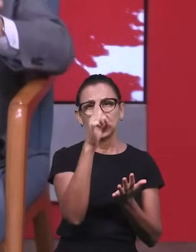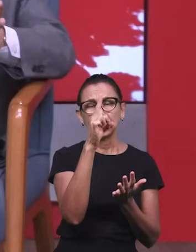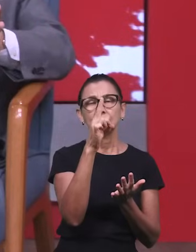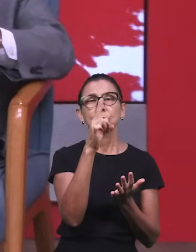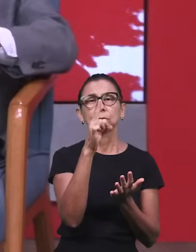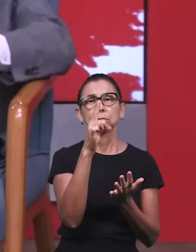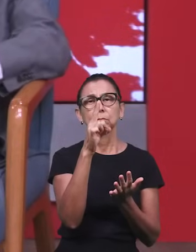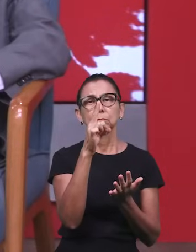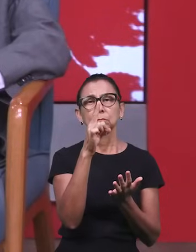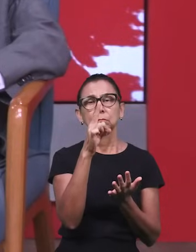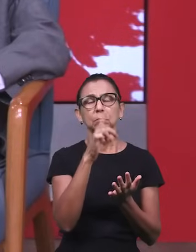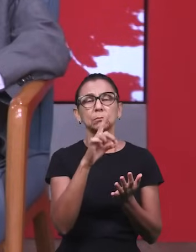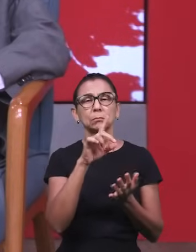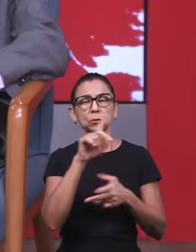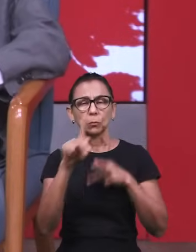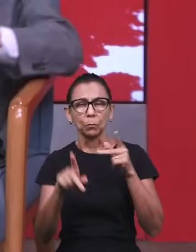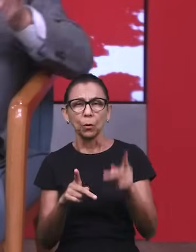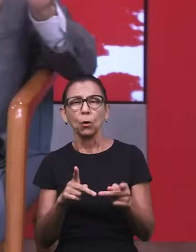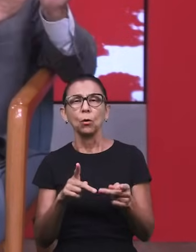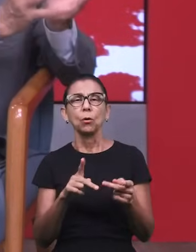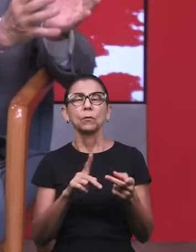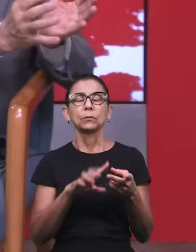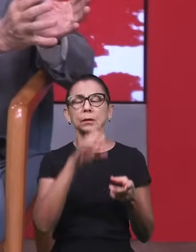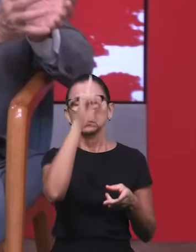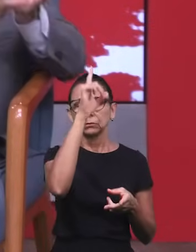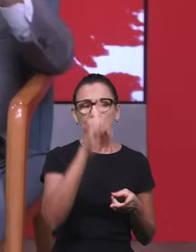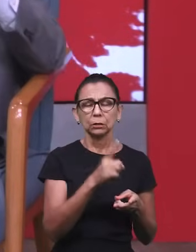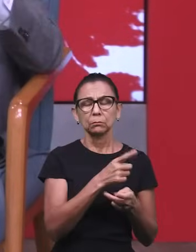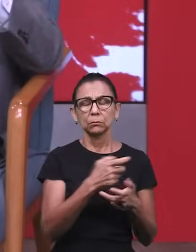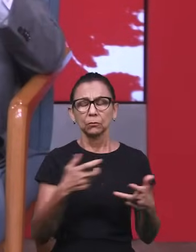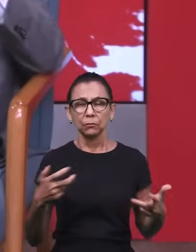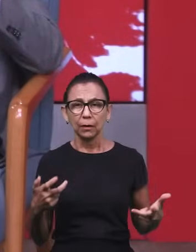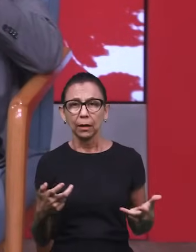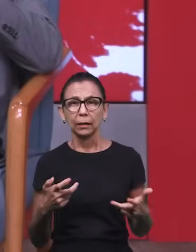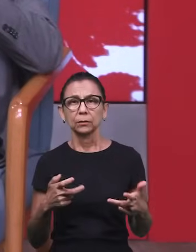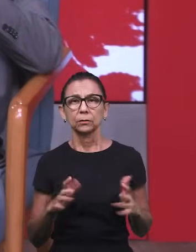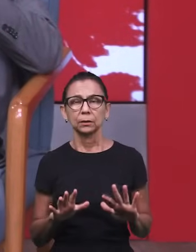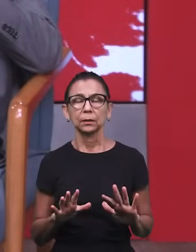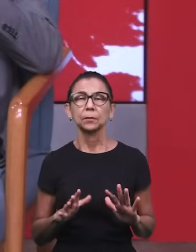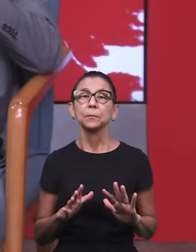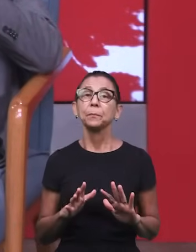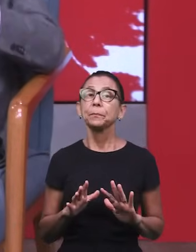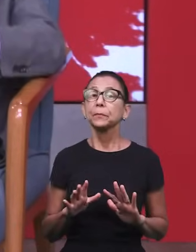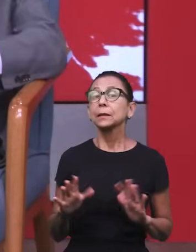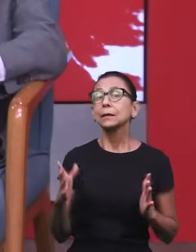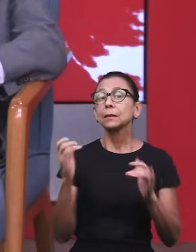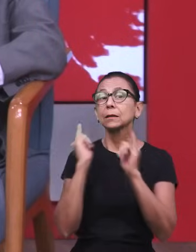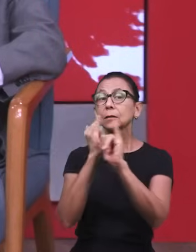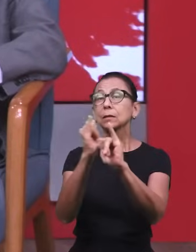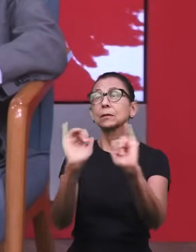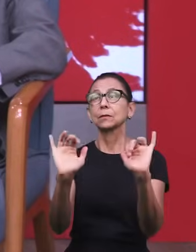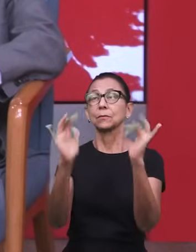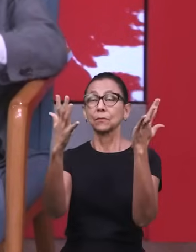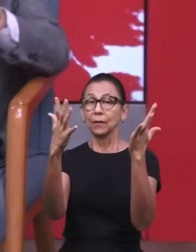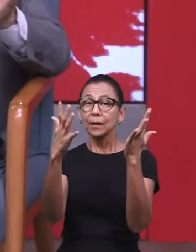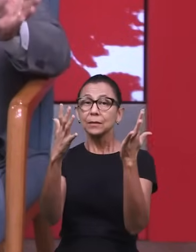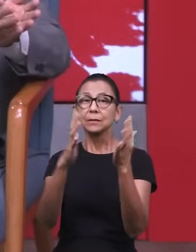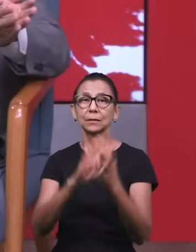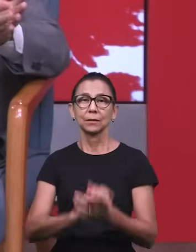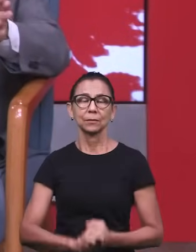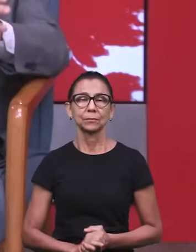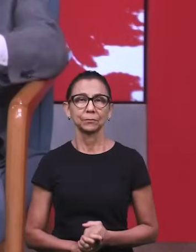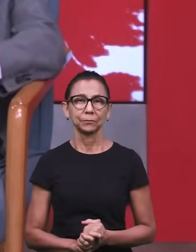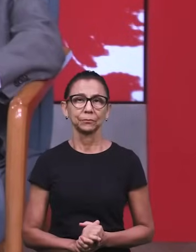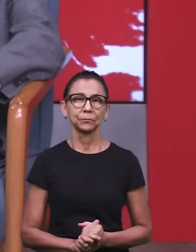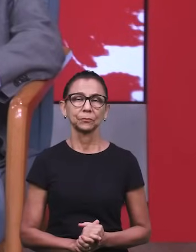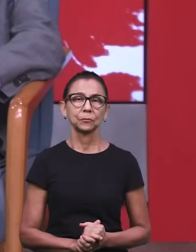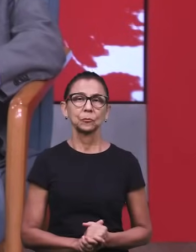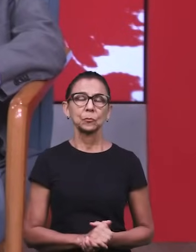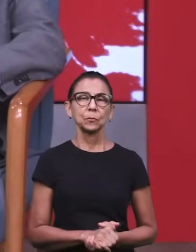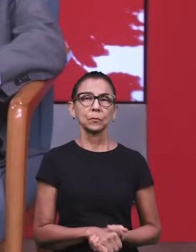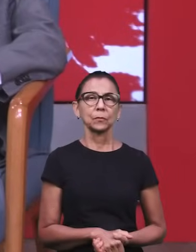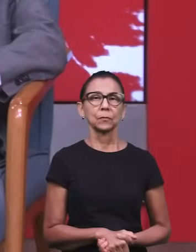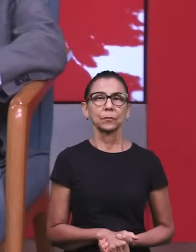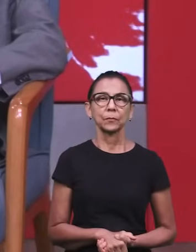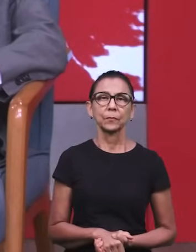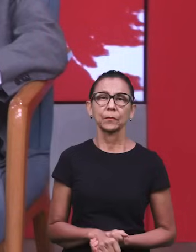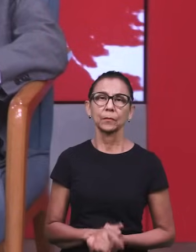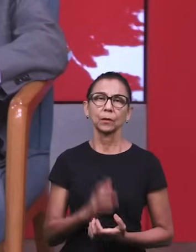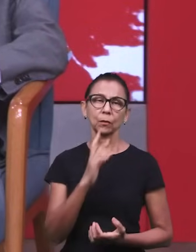isso é Bíblia então todo objetivo nosso do Trombetas e festas Como eu disse para aquele